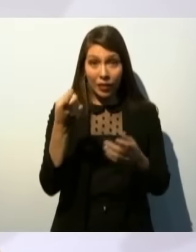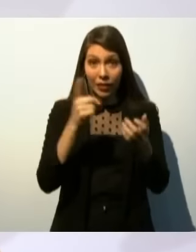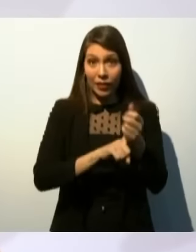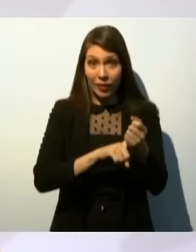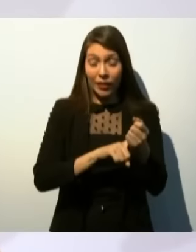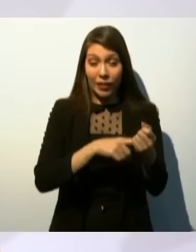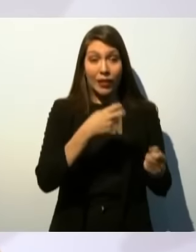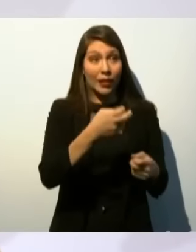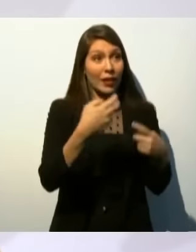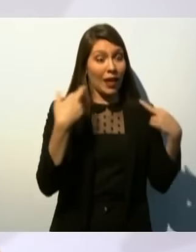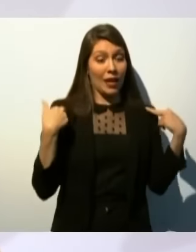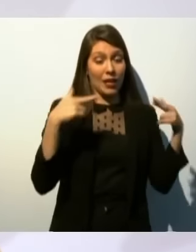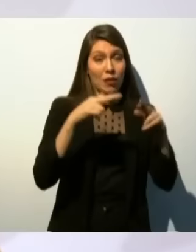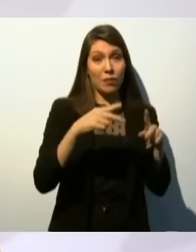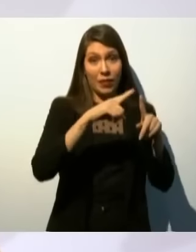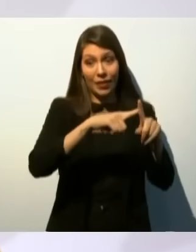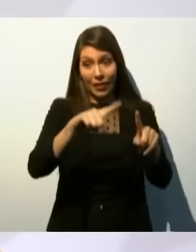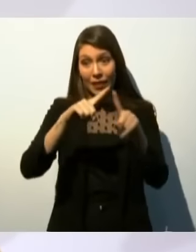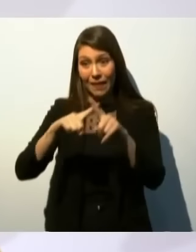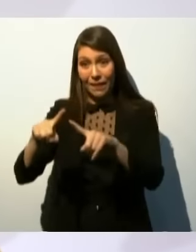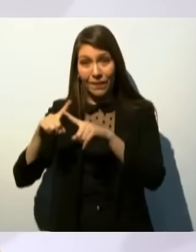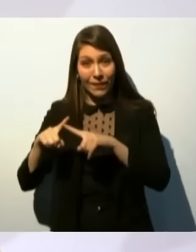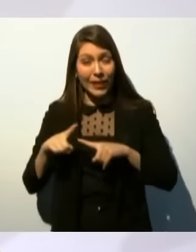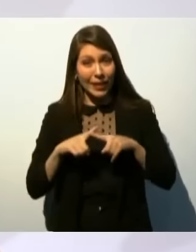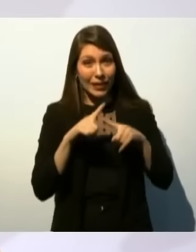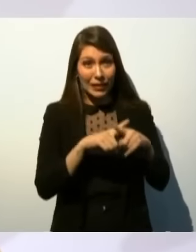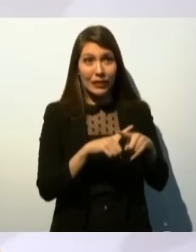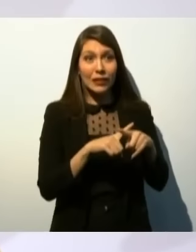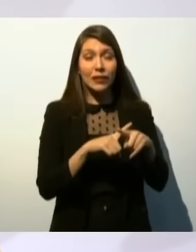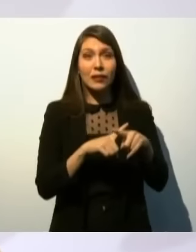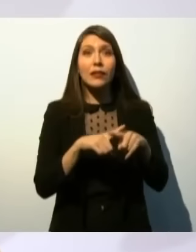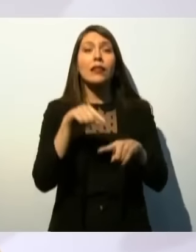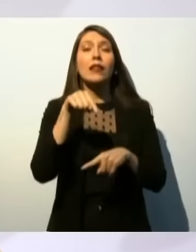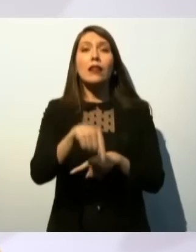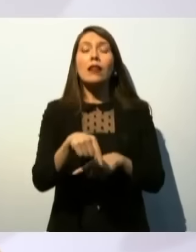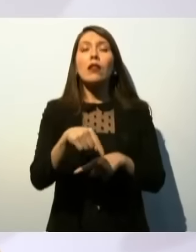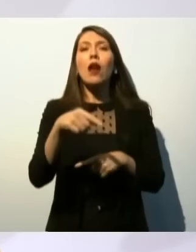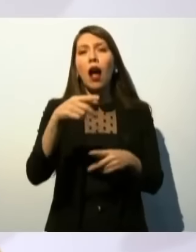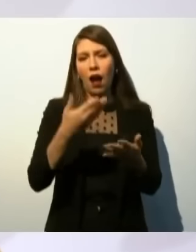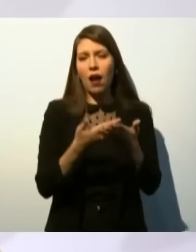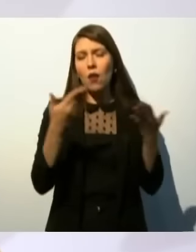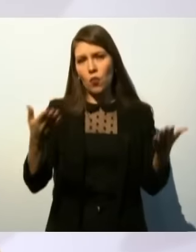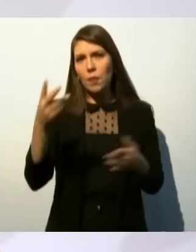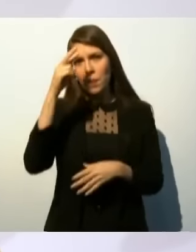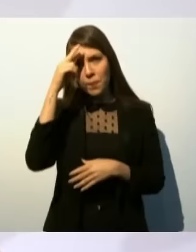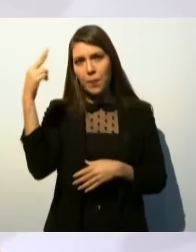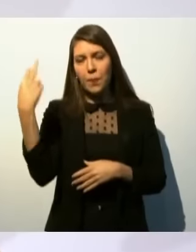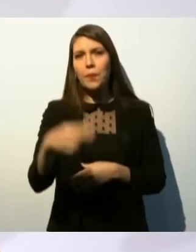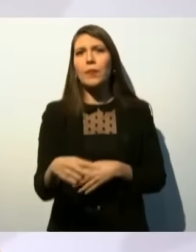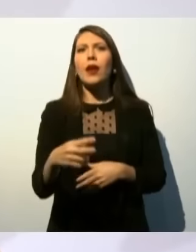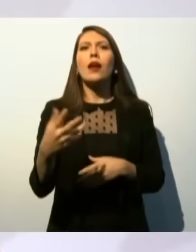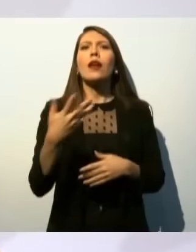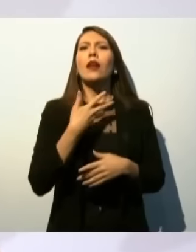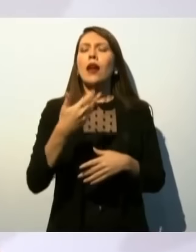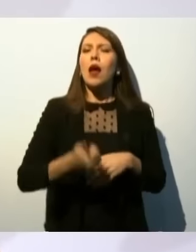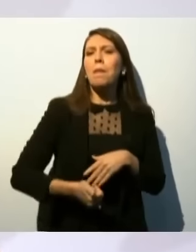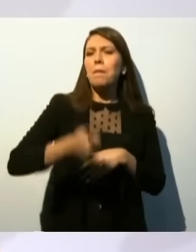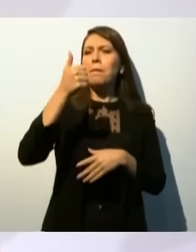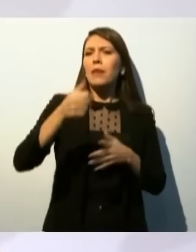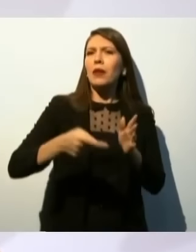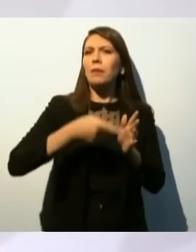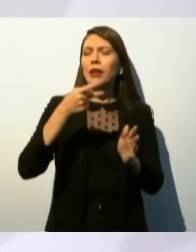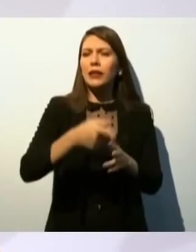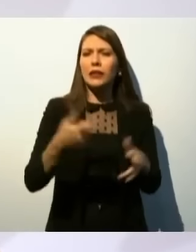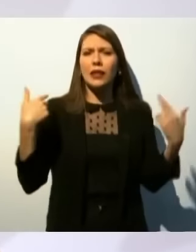diversas y plurales México vive hoy la más pujante y fuerte representación Popular en